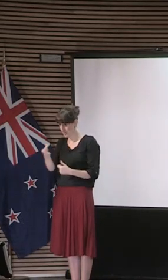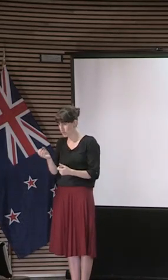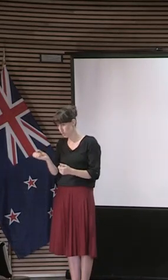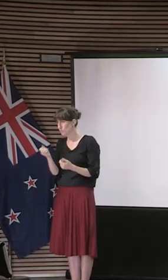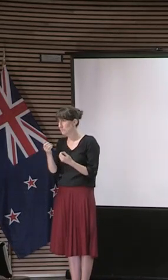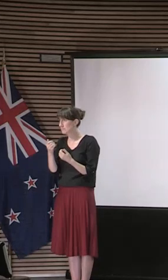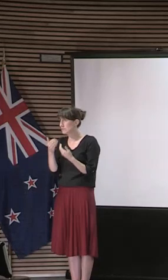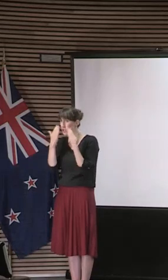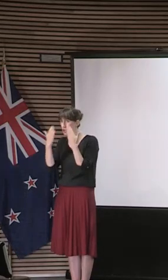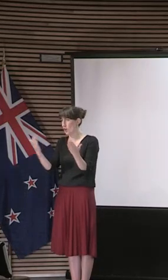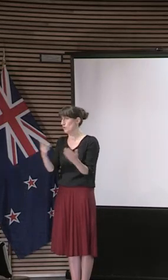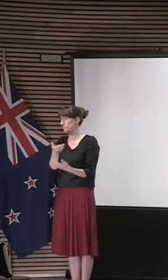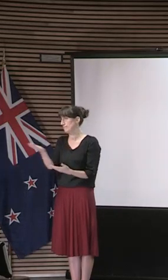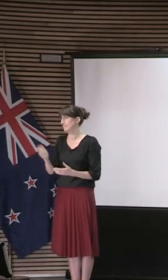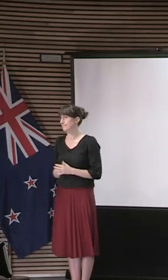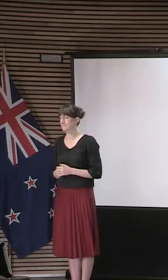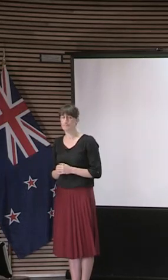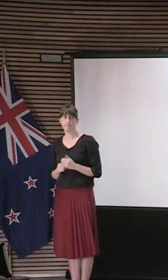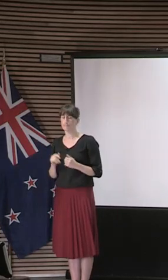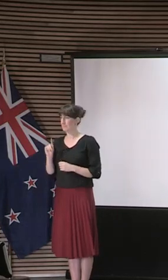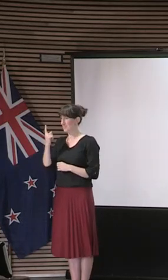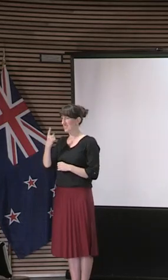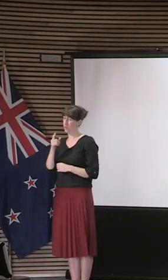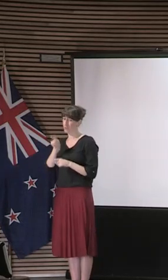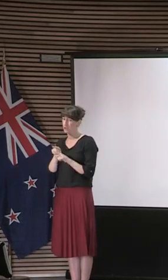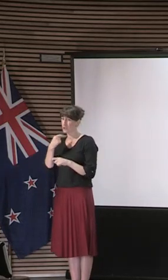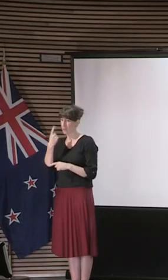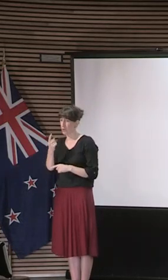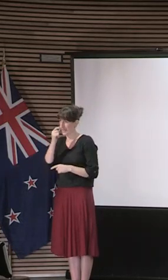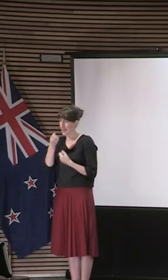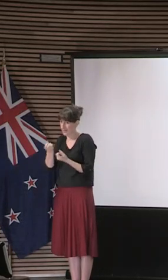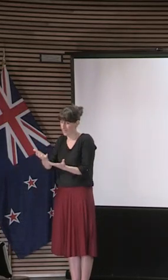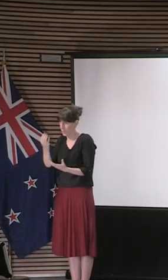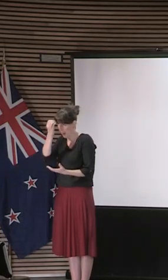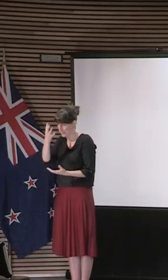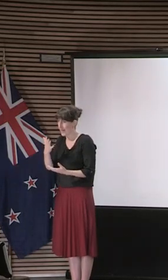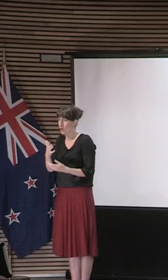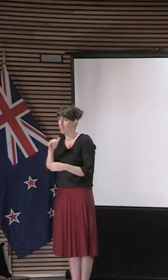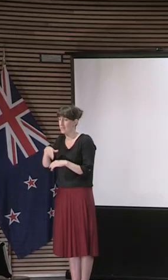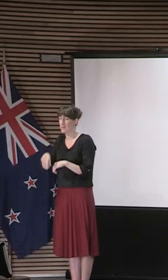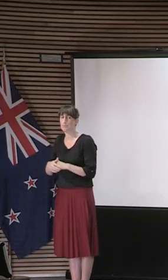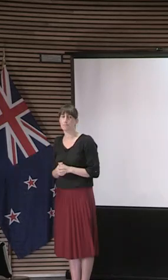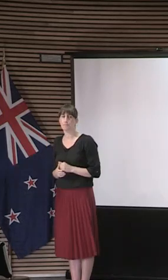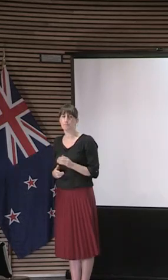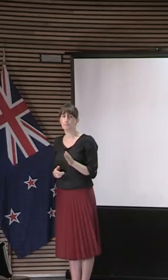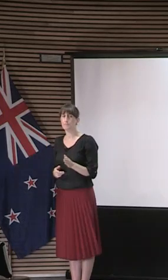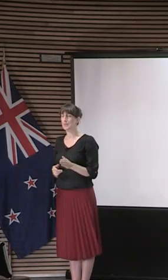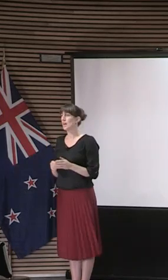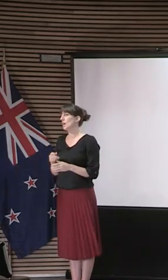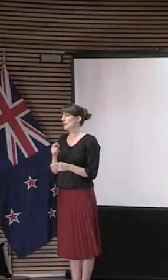korero mo te momo rereketanga o nga DHB, me etahi kei te whakatakoto i runga i te paetukutuku. Ka korerohia e